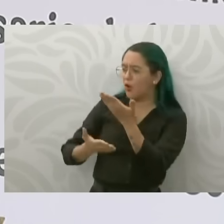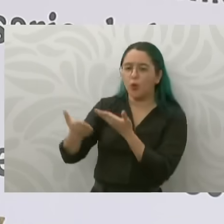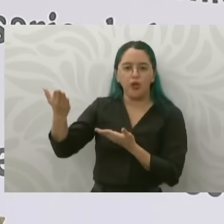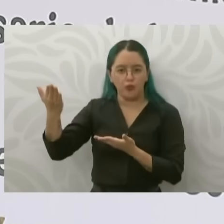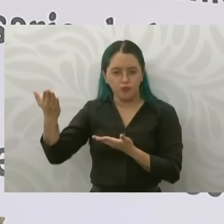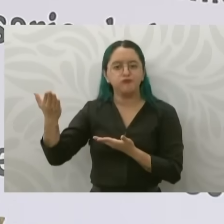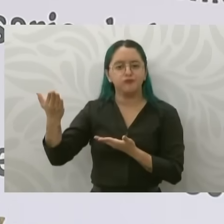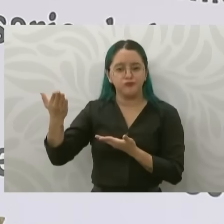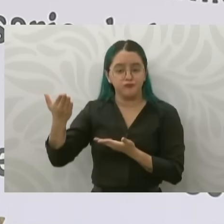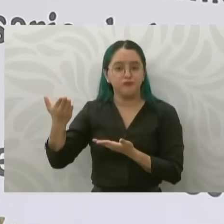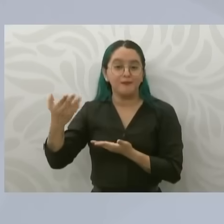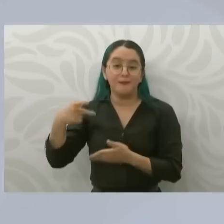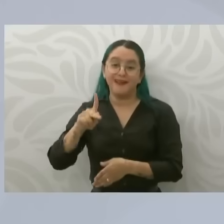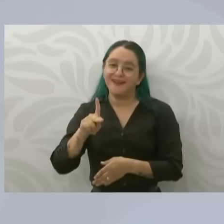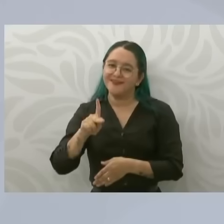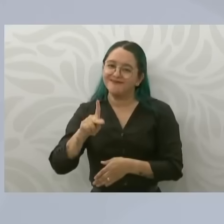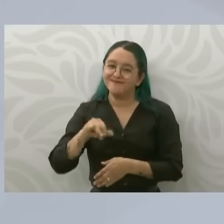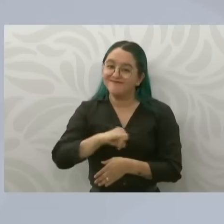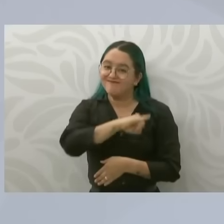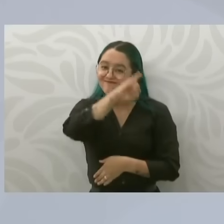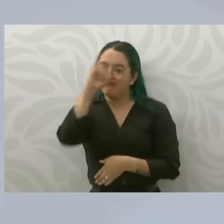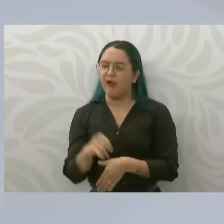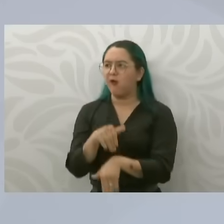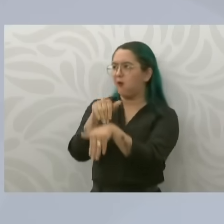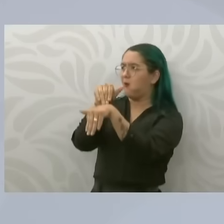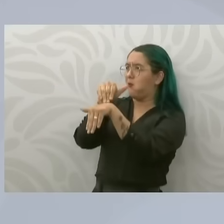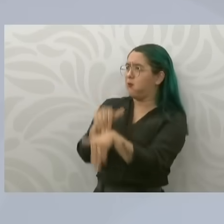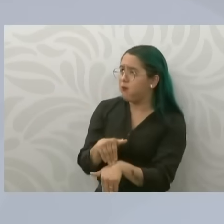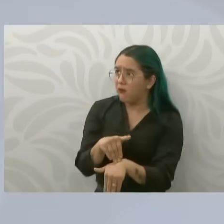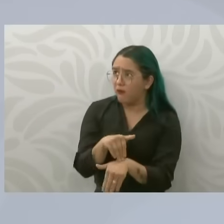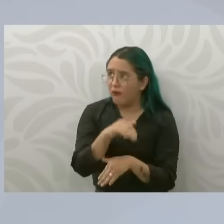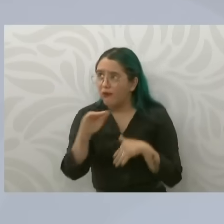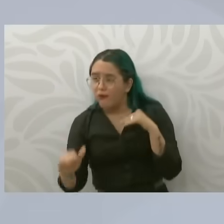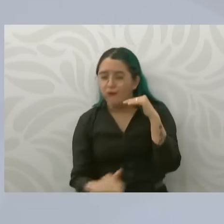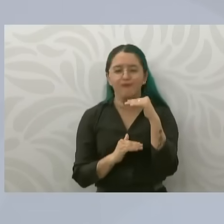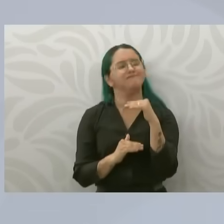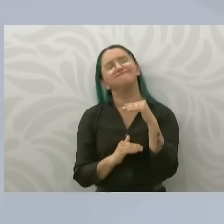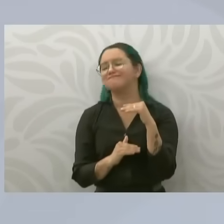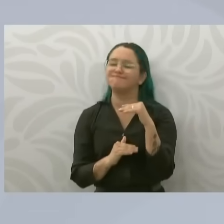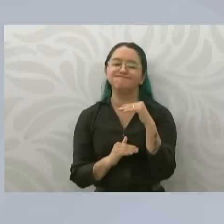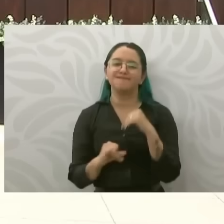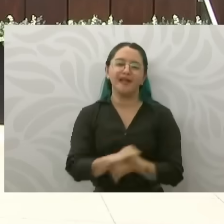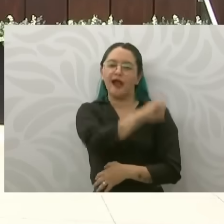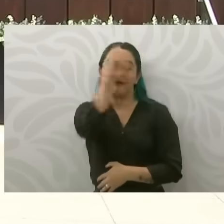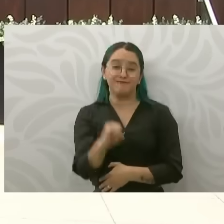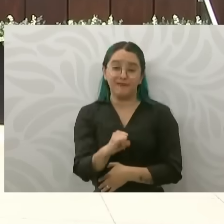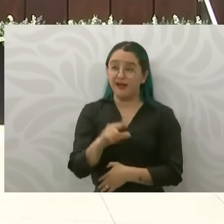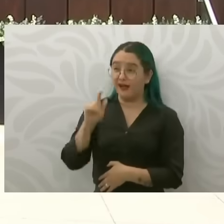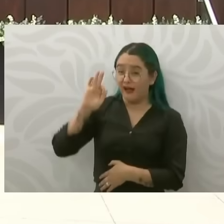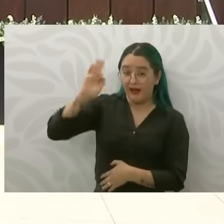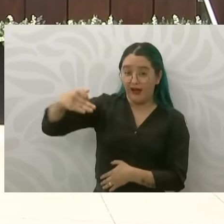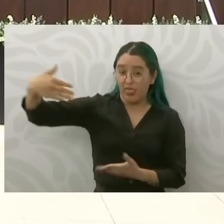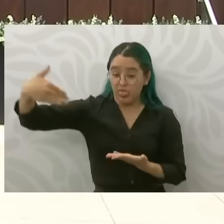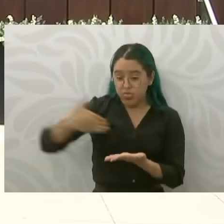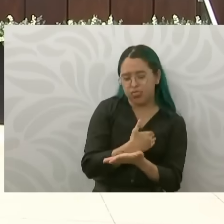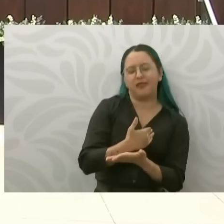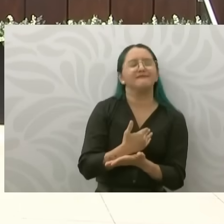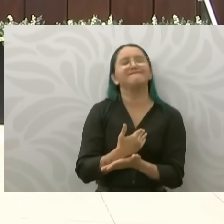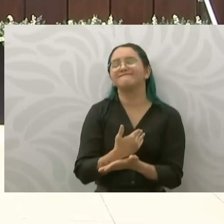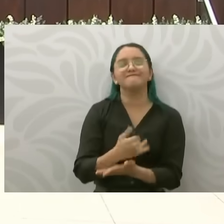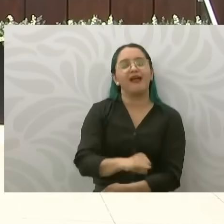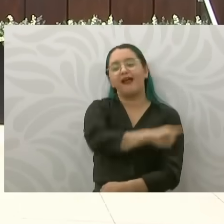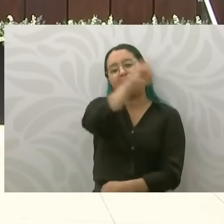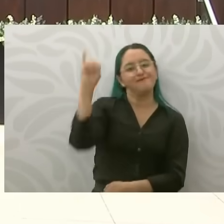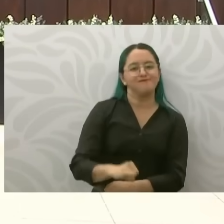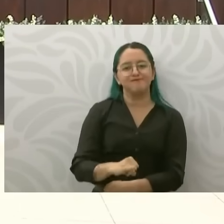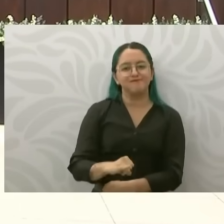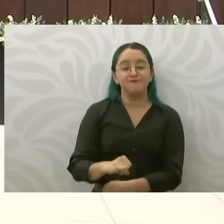pero nunca nos subordinamos no aceptamos invasiones ni injerencias por colaboración